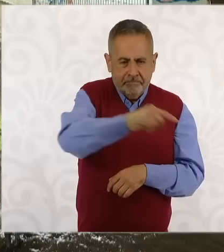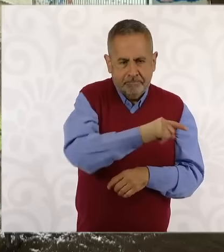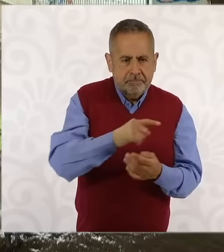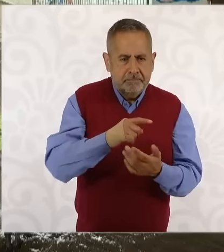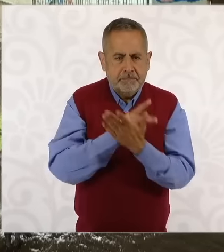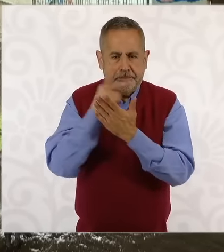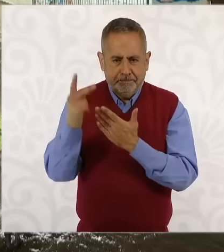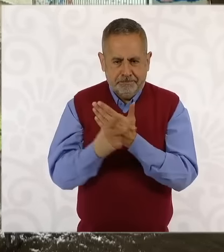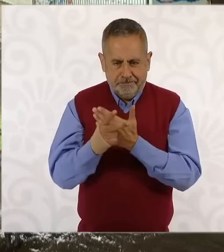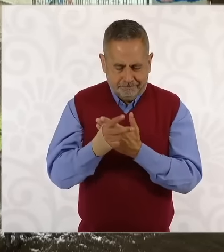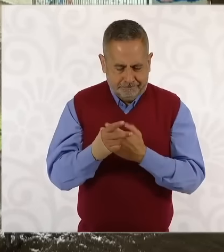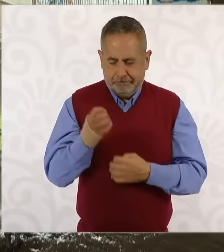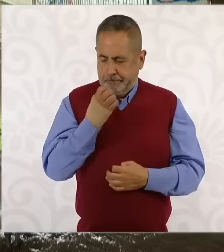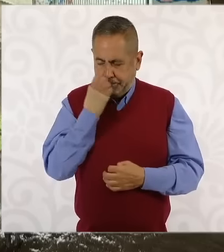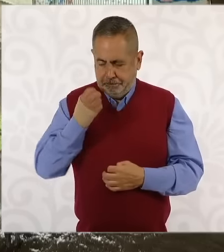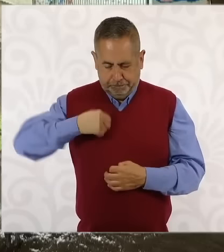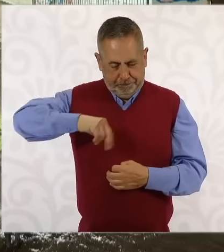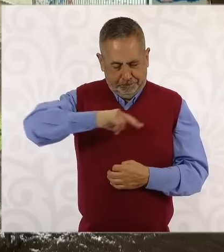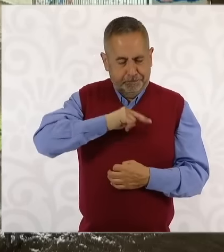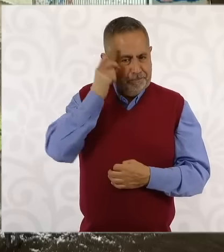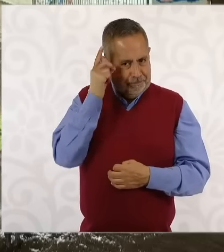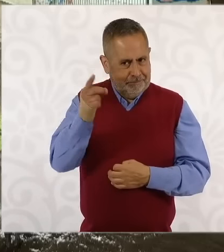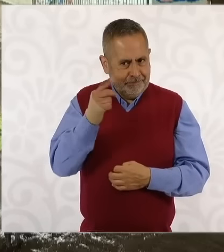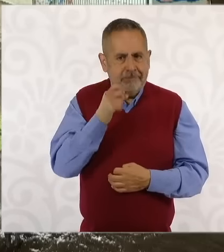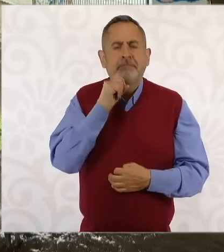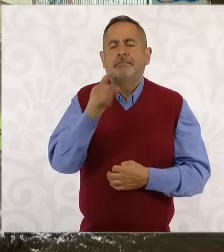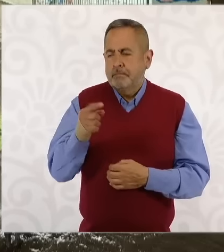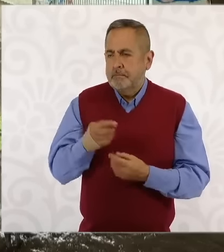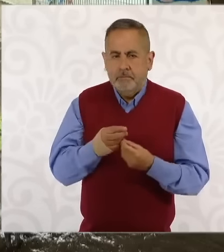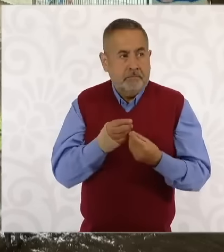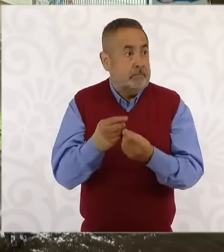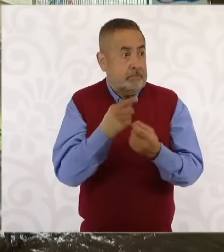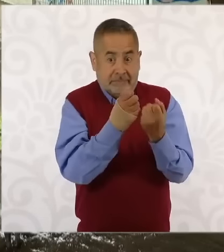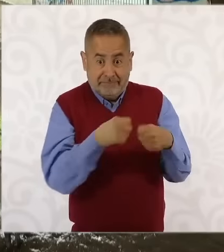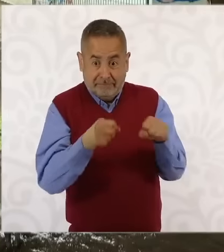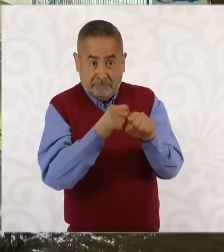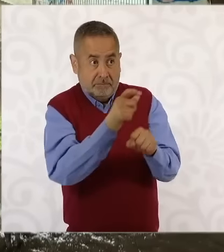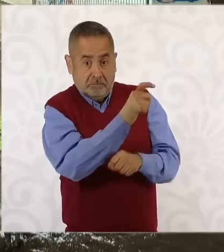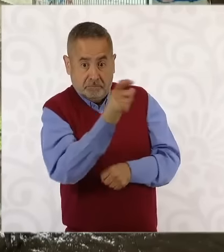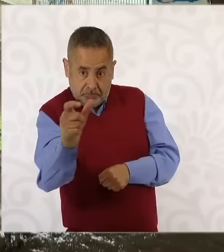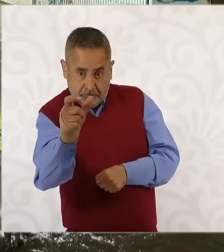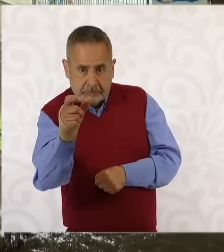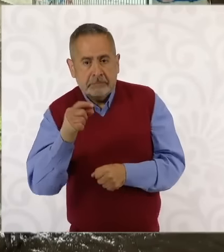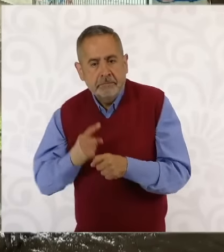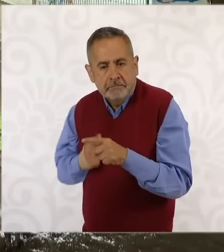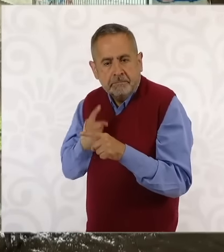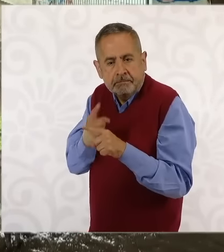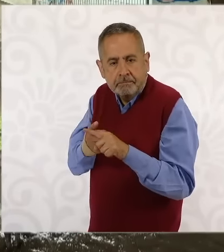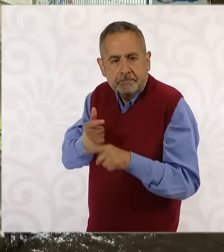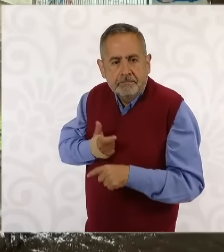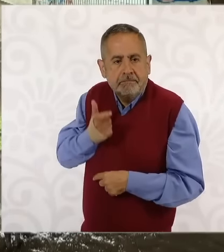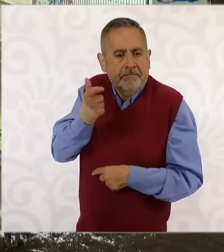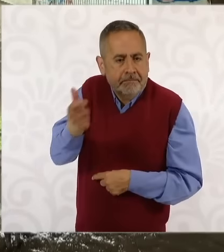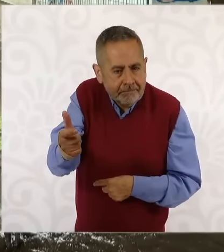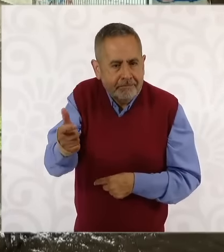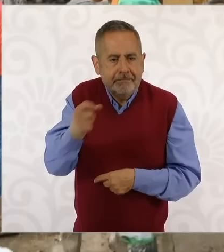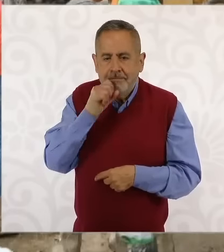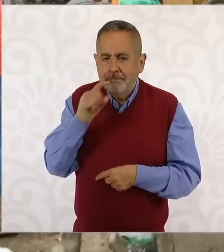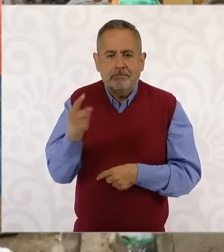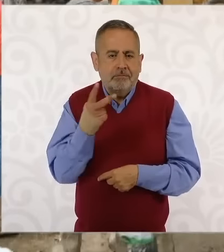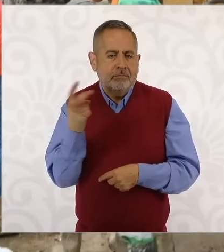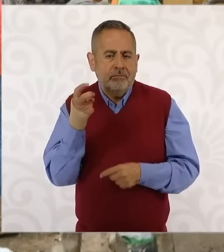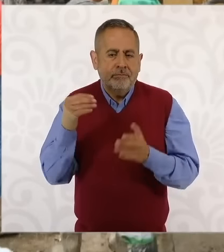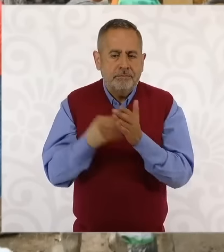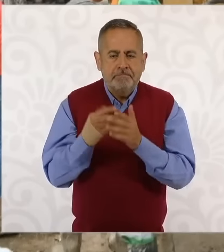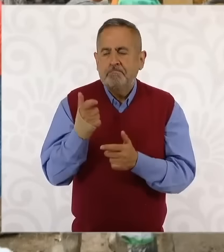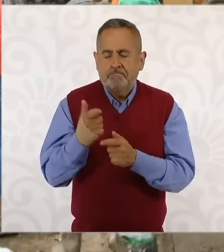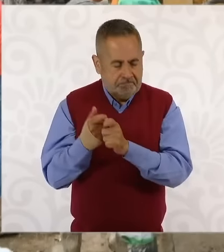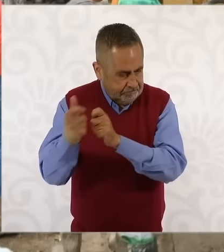es nuestra con un apoyo adicional a lo que el seguro va a cubrir de 200,000 pesos. Adelante. Eh,